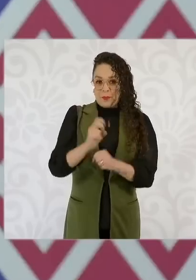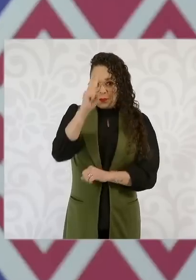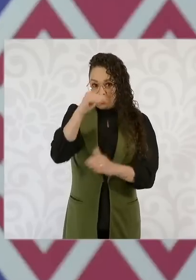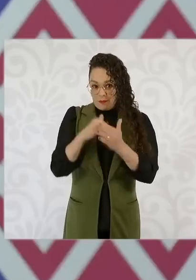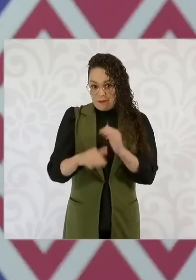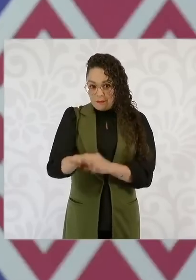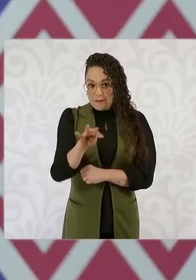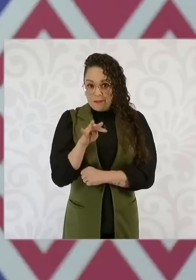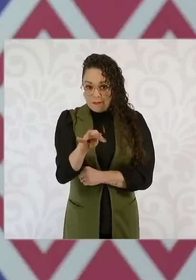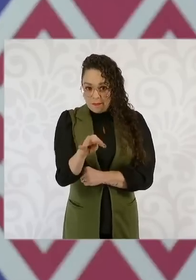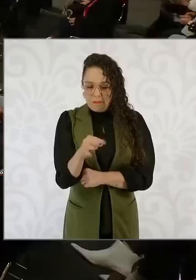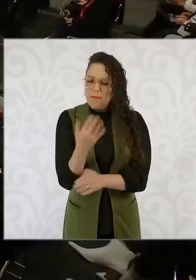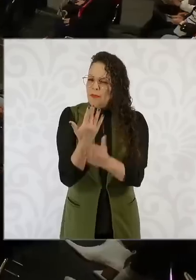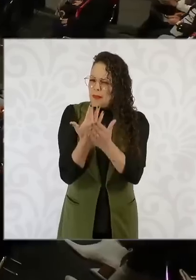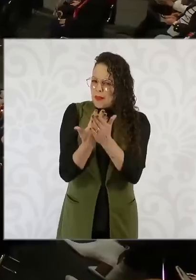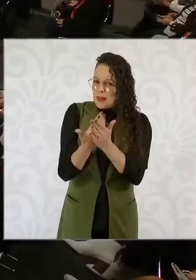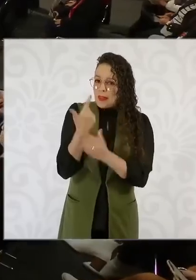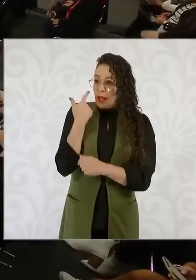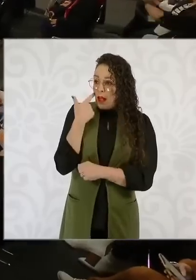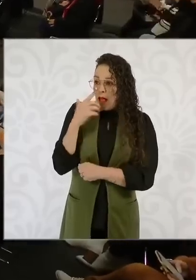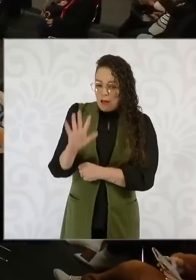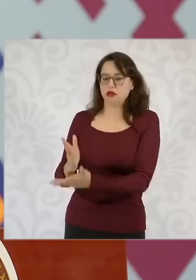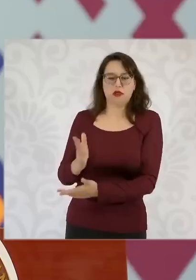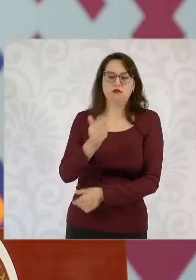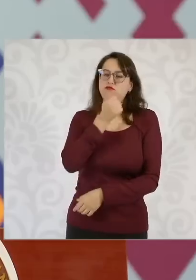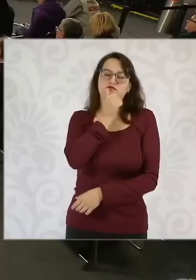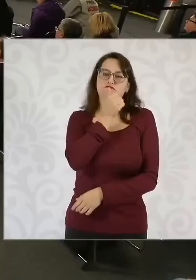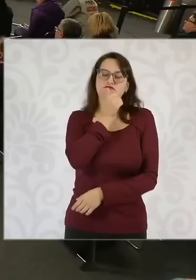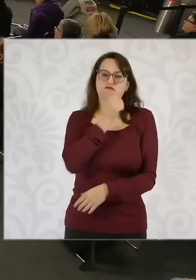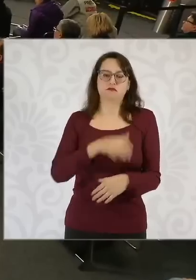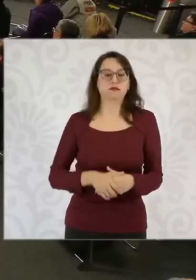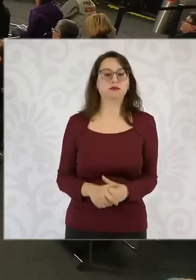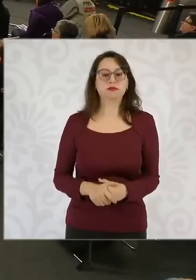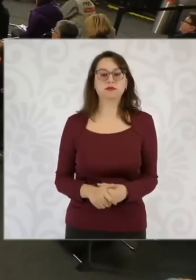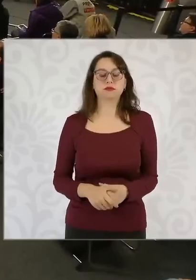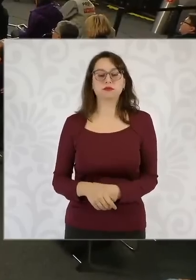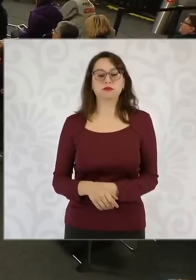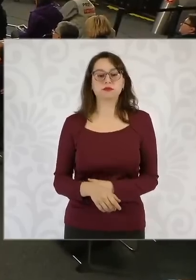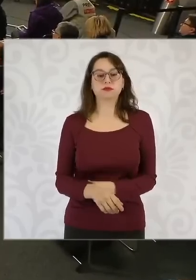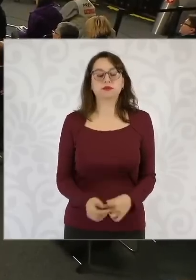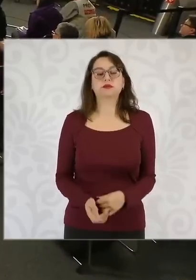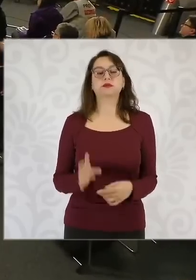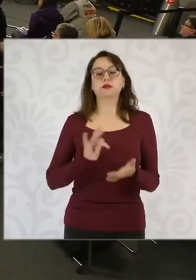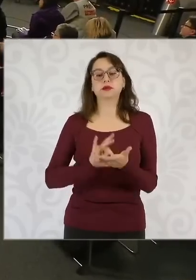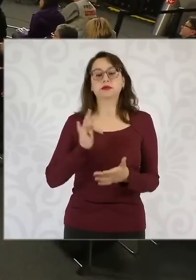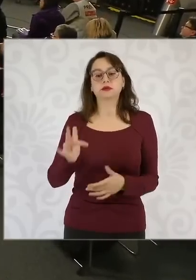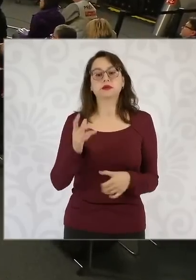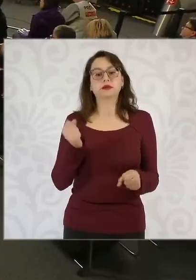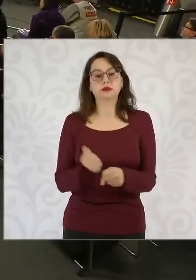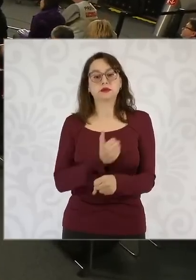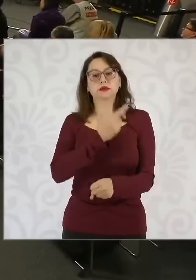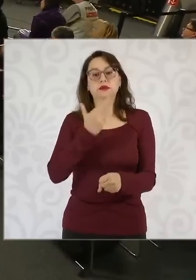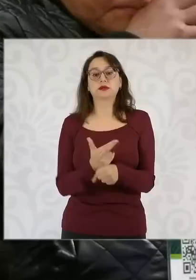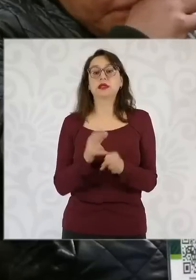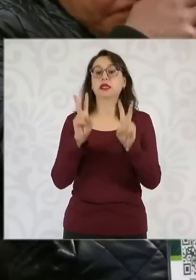adelante Gracias secretario sobre el tema económico preguntar si con el aumento de